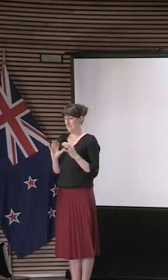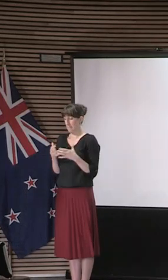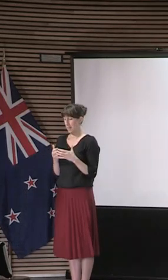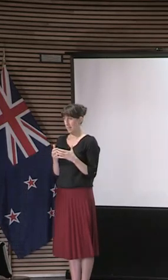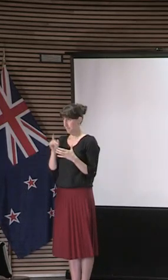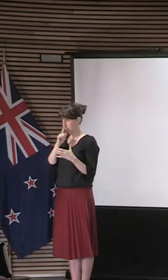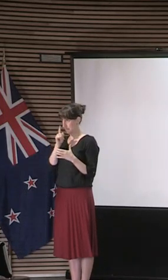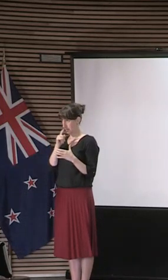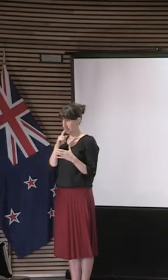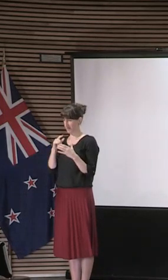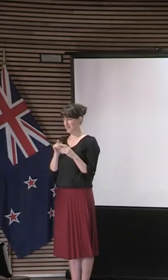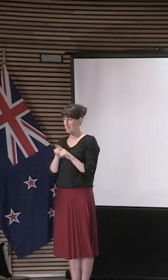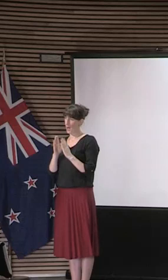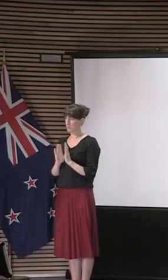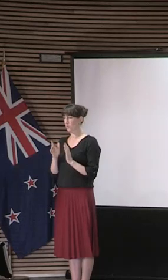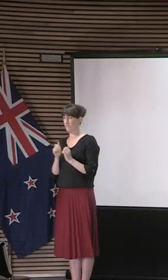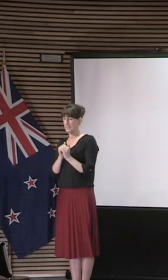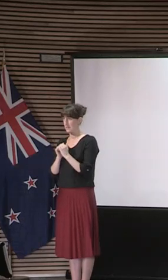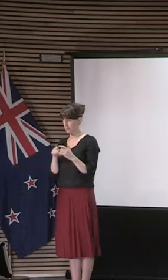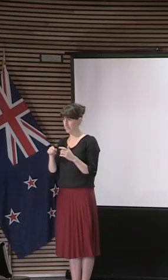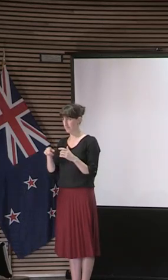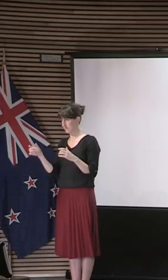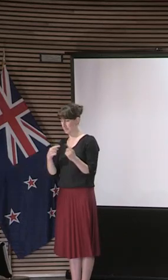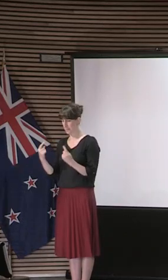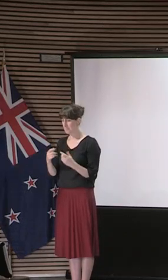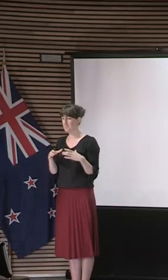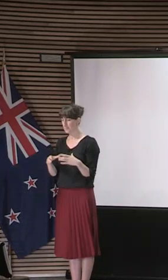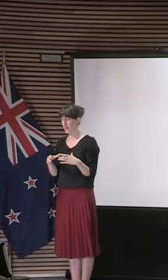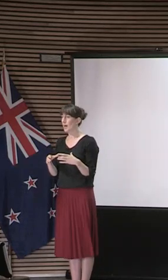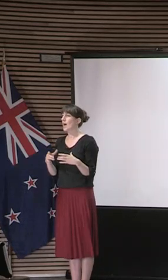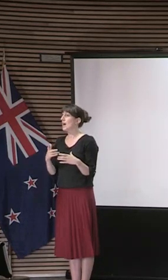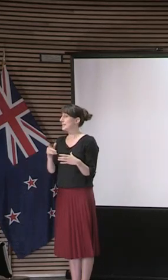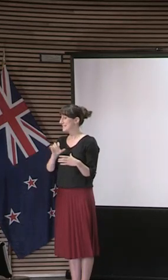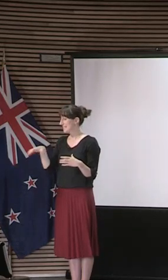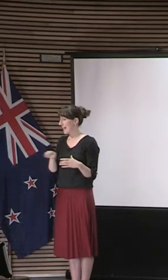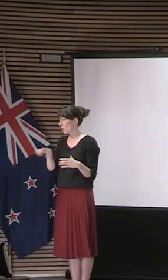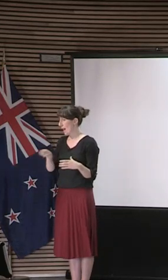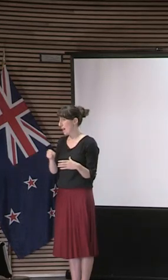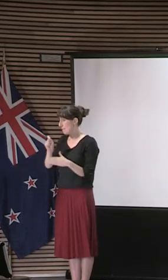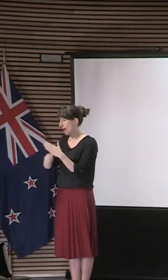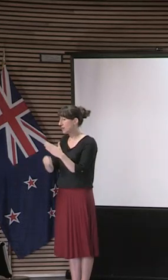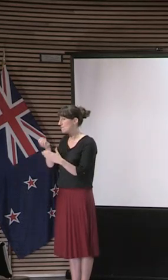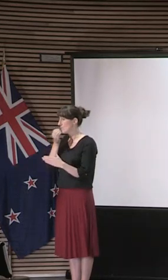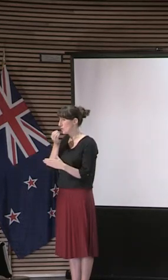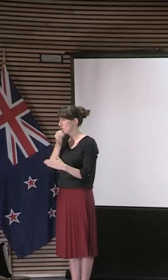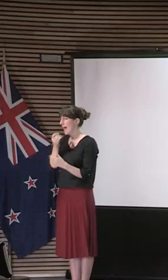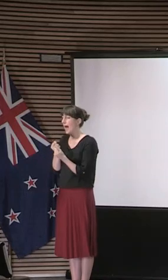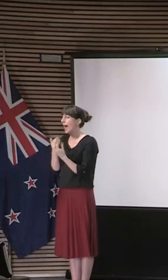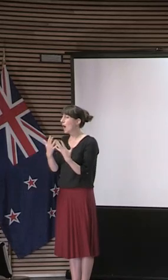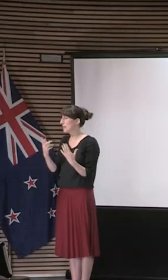whakaaro ana mo nga wiki e rua. Ka taea pea e koe te kawe mai i a koe apopo.